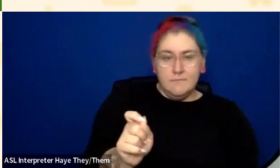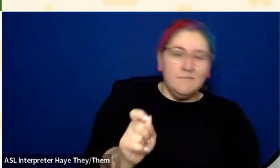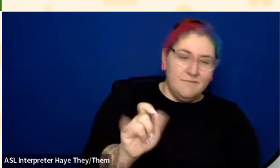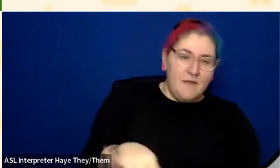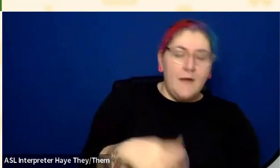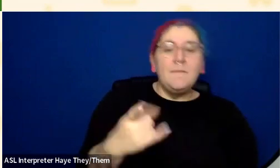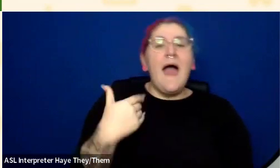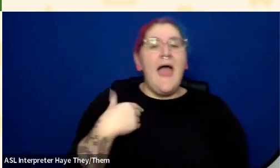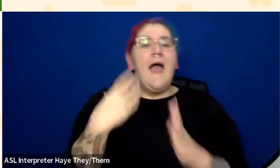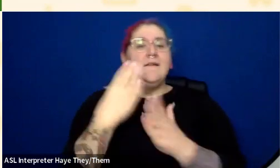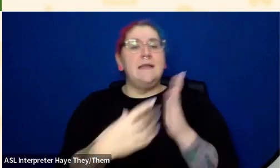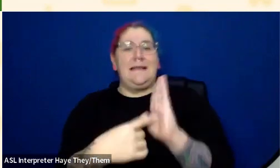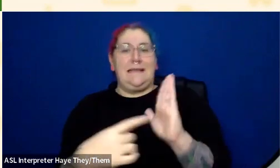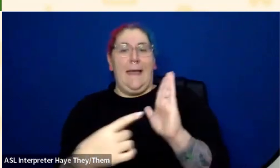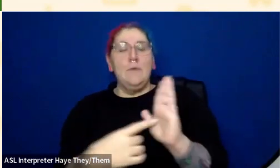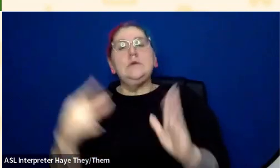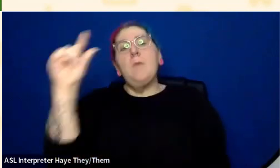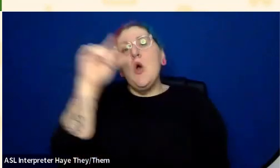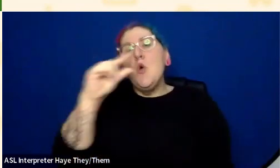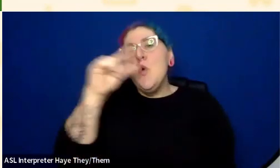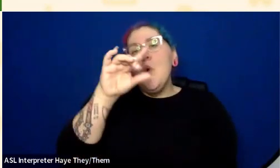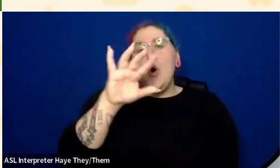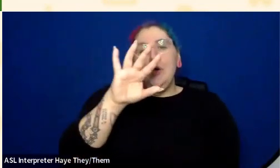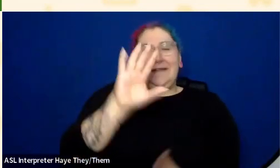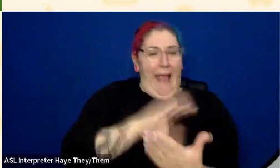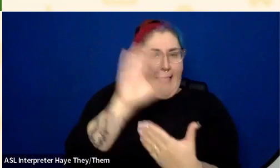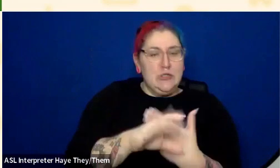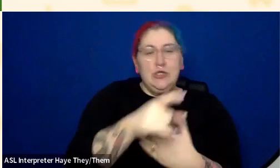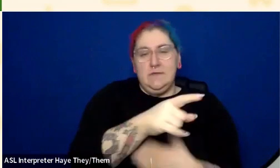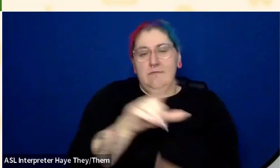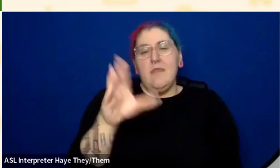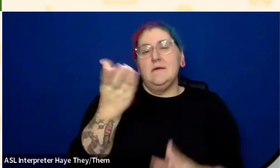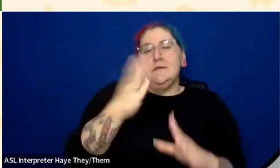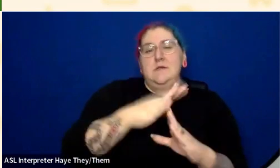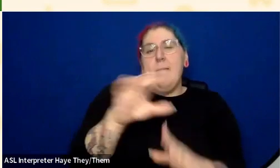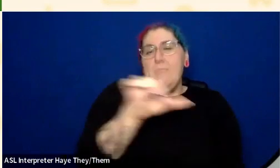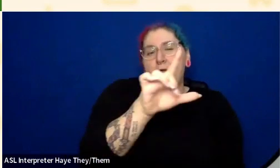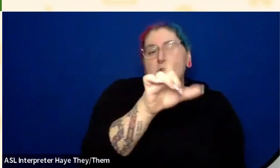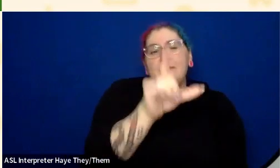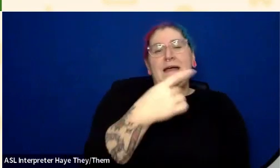Tiene dos opciones, una encendida y otra apagada. Te dan diferentes opciones para mostrar el número de semana, mostrar eventos rechazados.